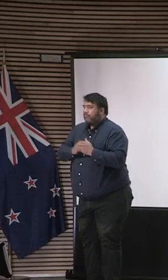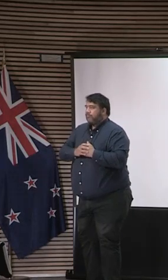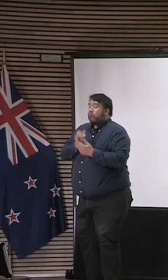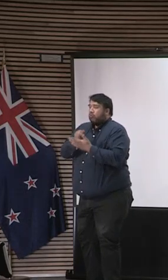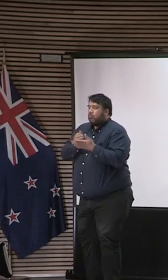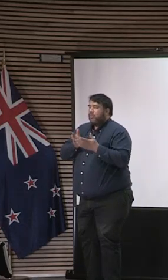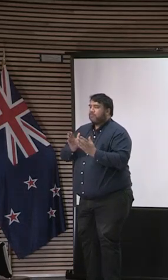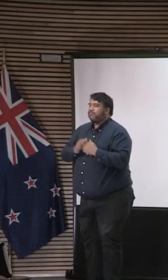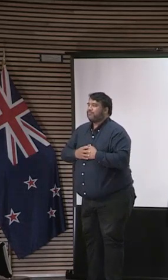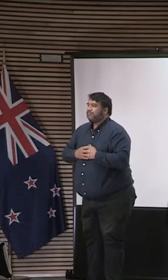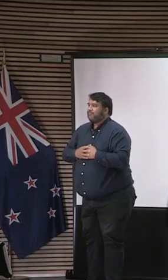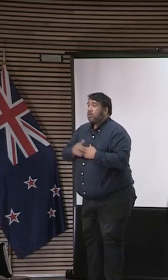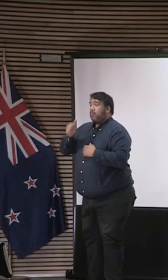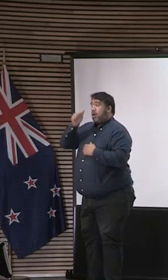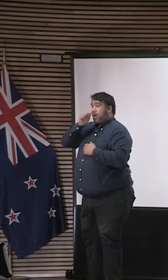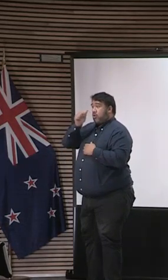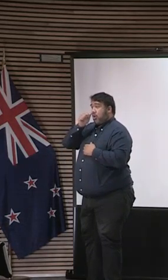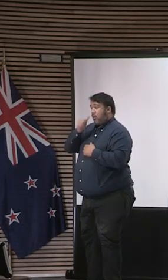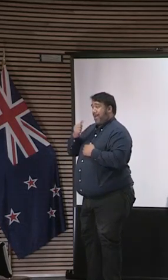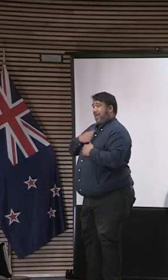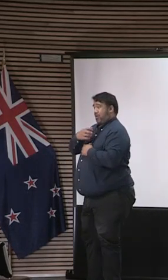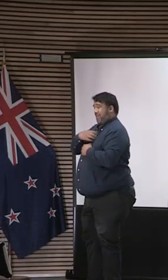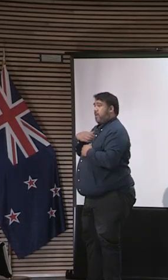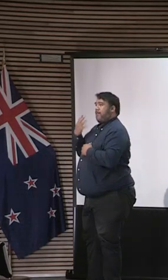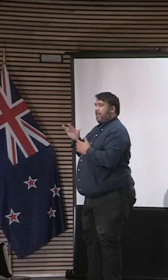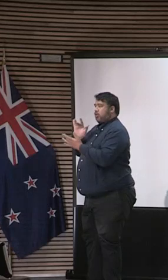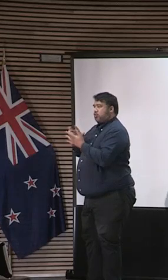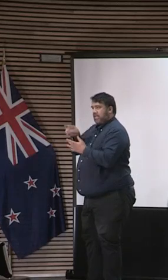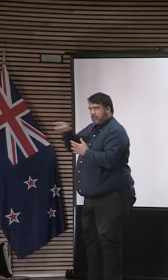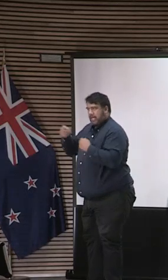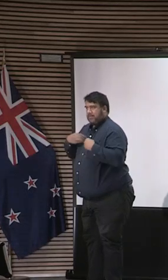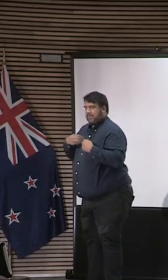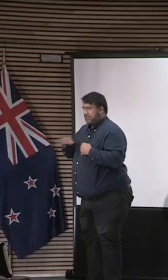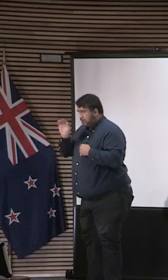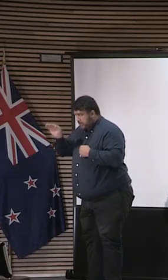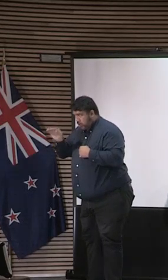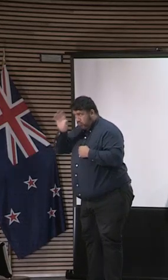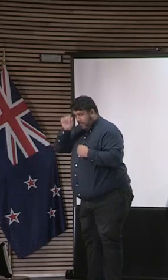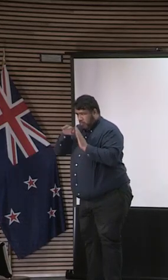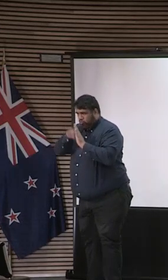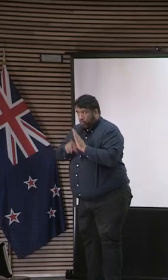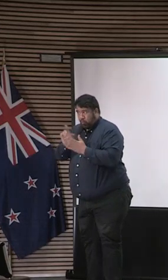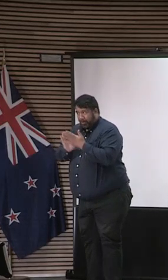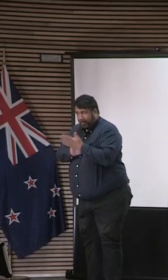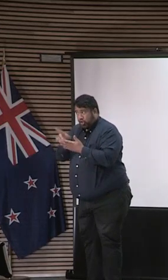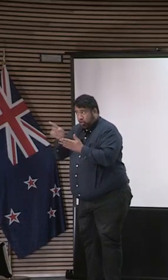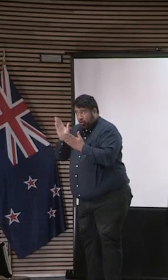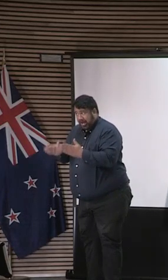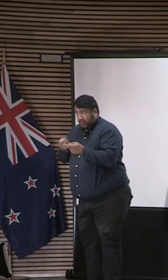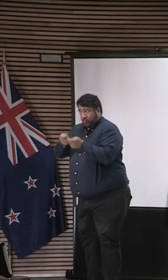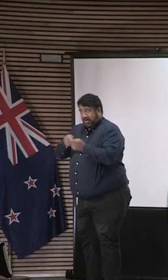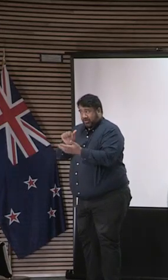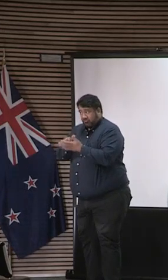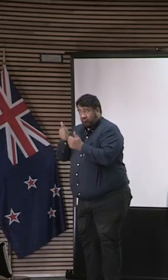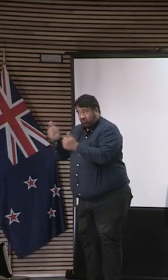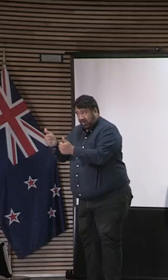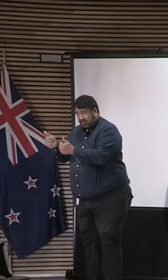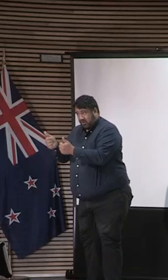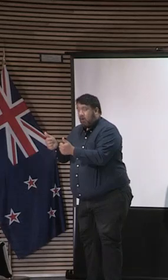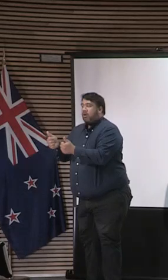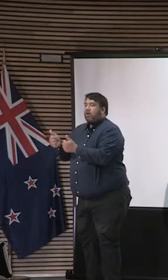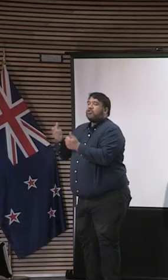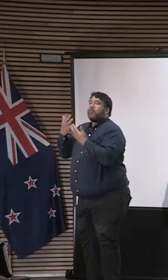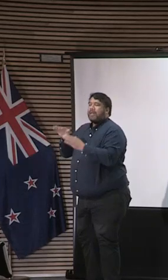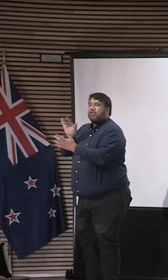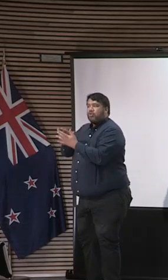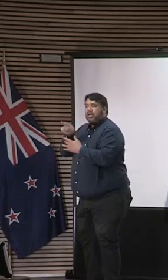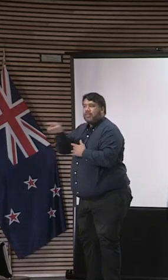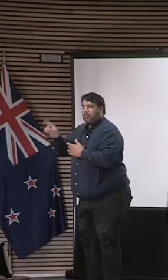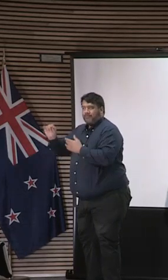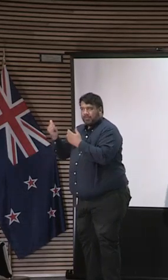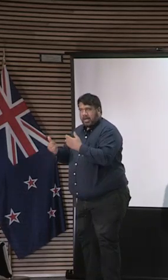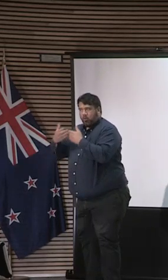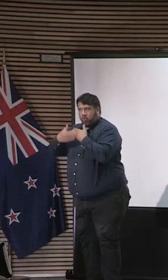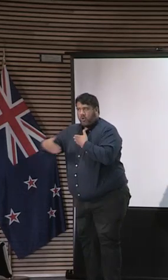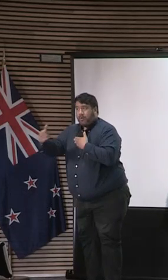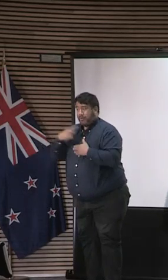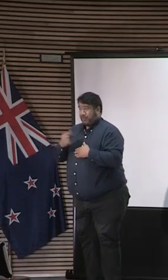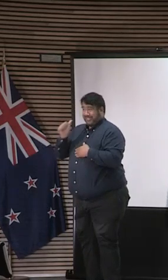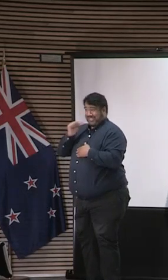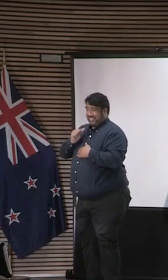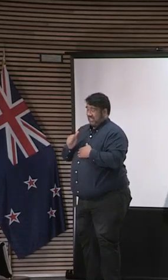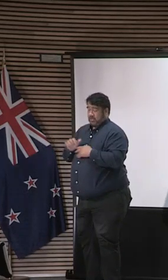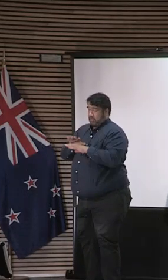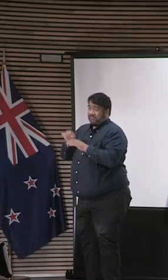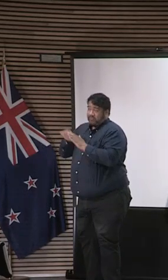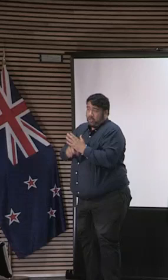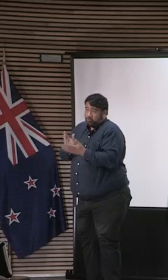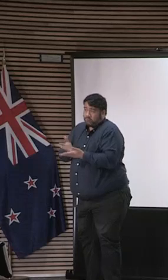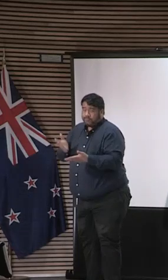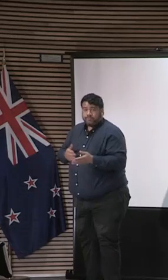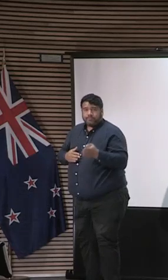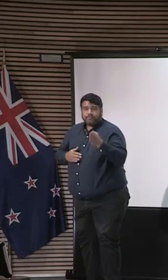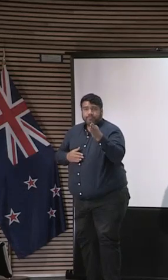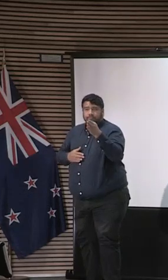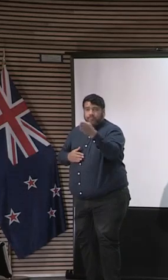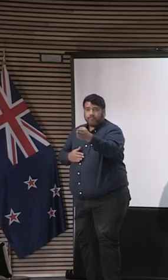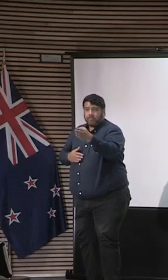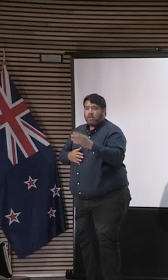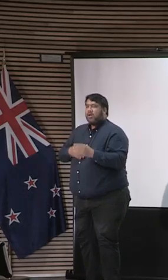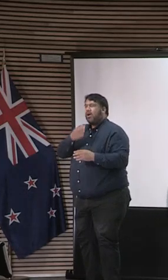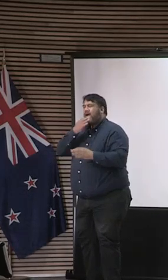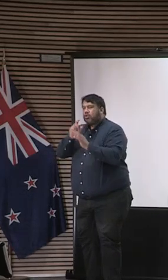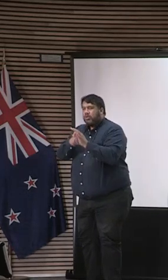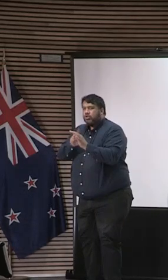ahuatanga. Heoi, kua whaka.ngia